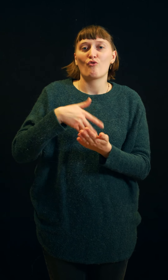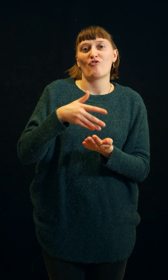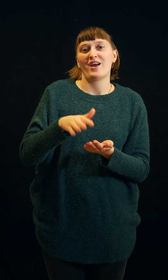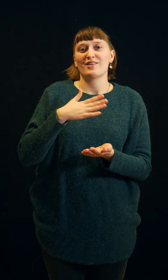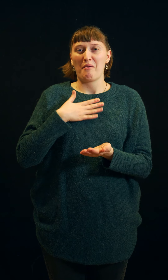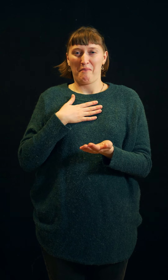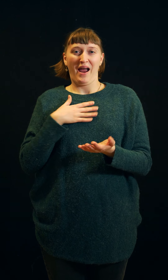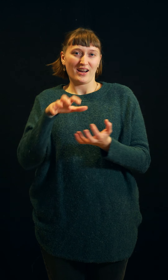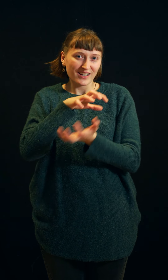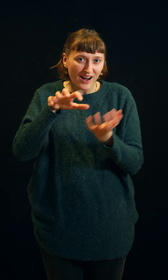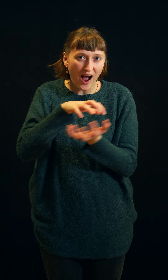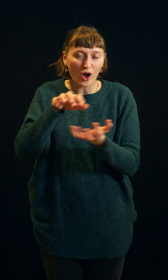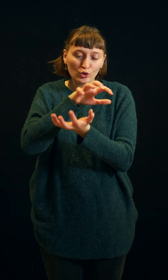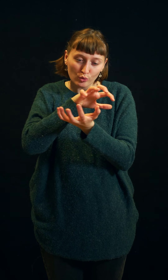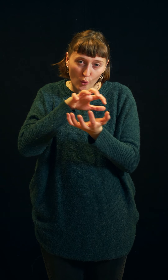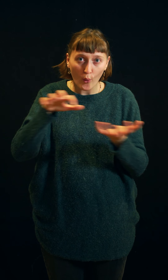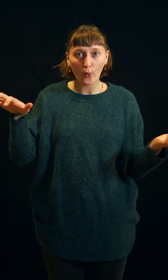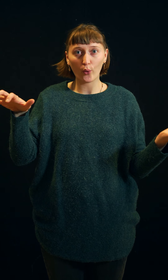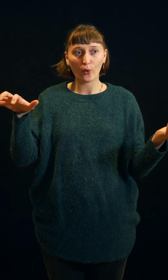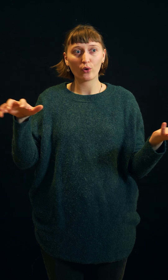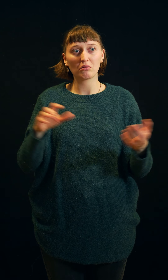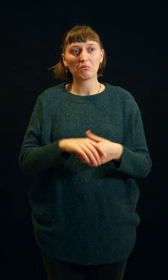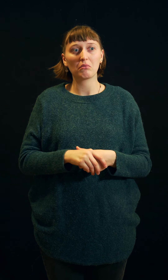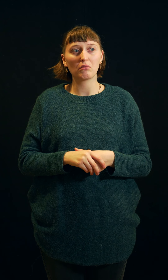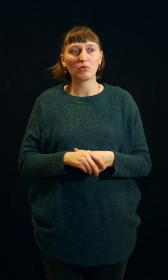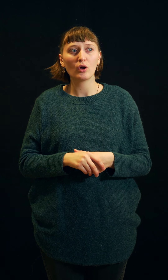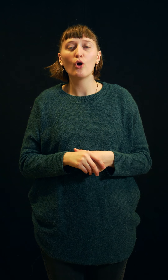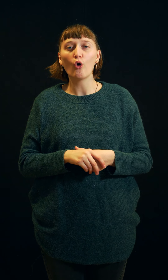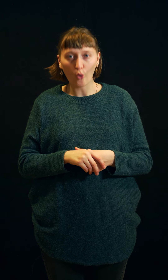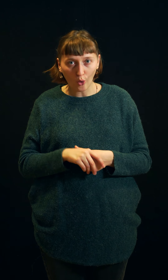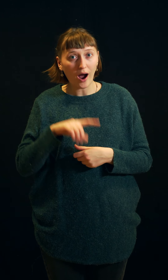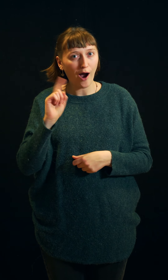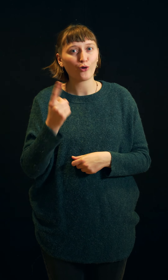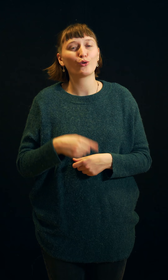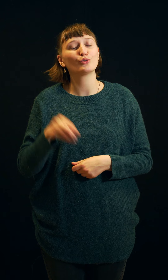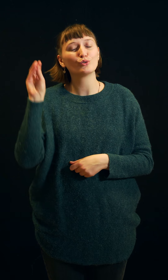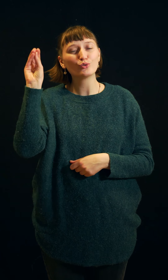Viel mehr, dass du weiter [mein Chaos auflöst]